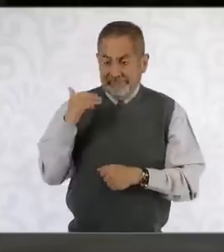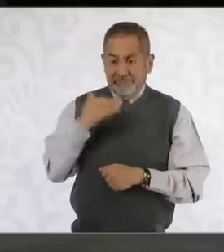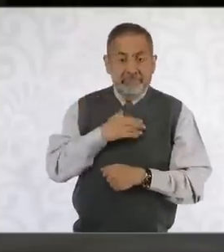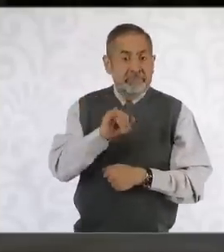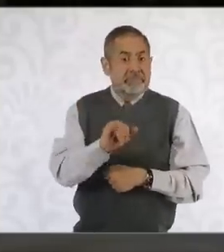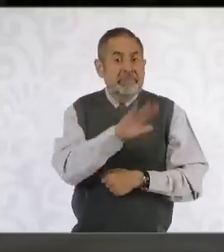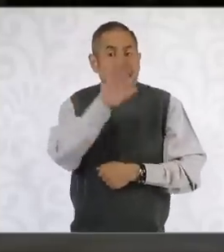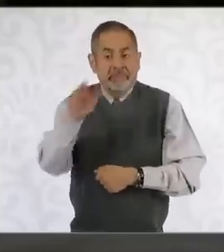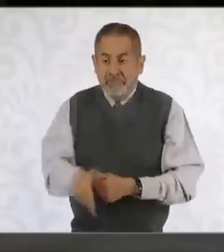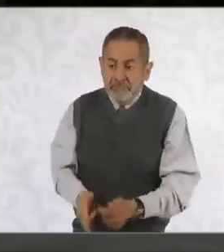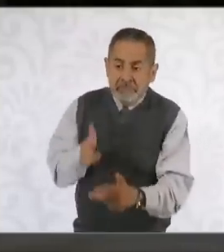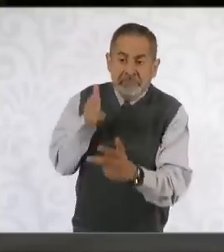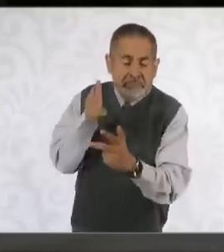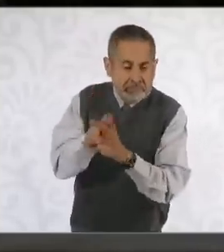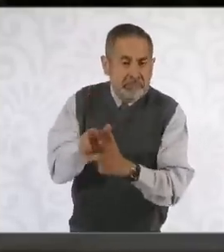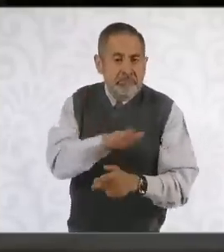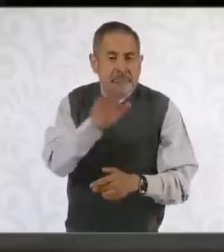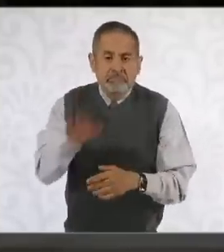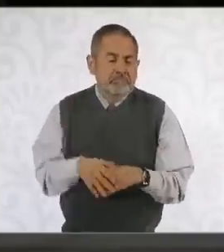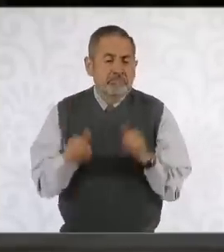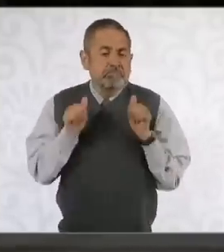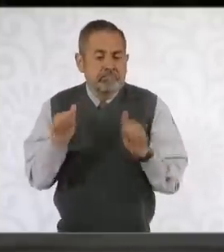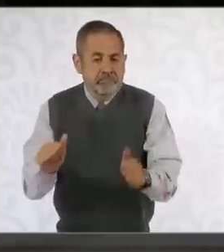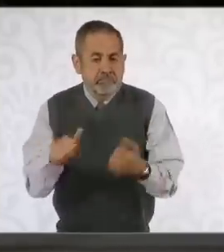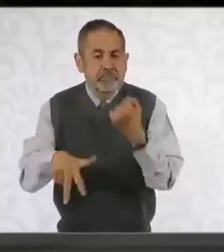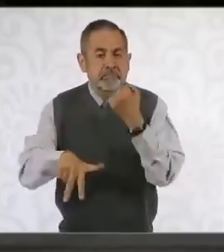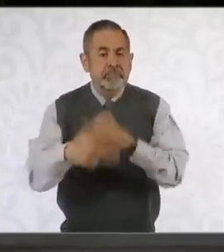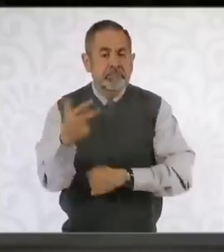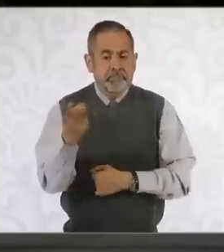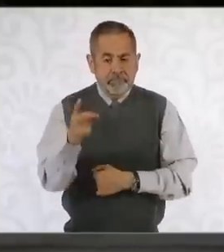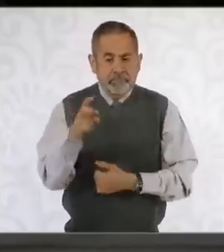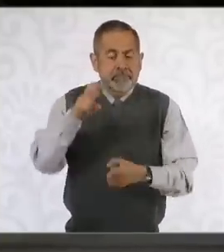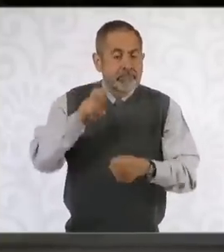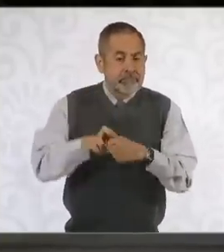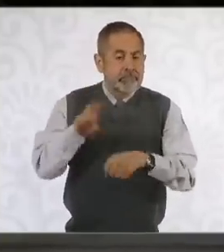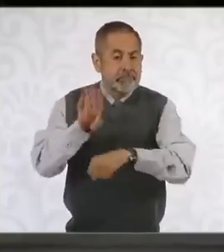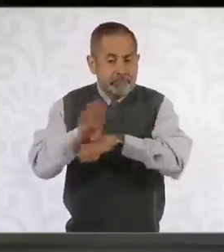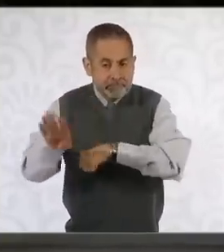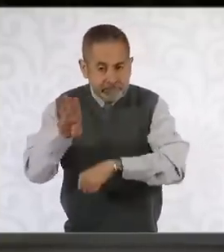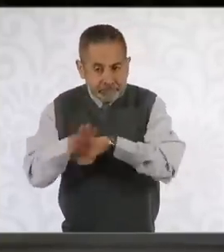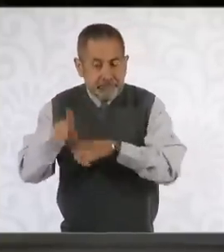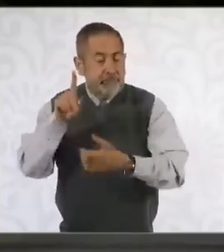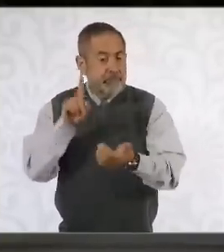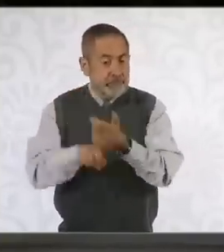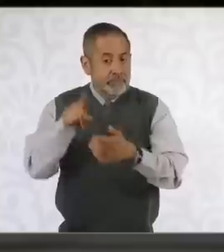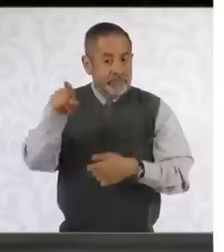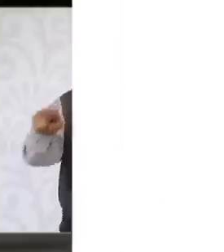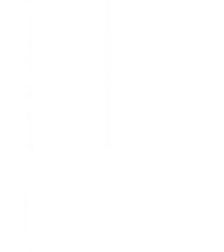noche del 13 de diciembre en la plaza de los tres poderes de Brasil y al corazón político de Brasil